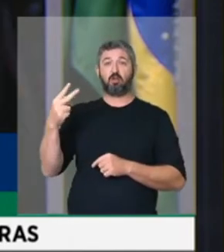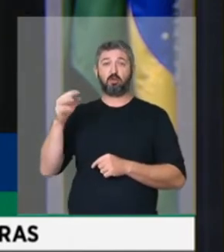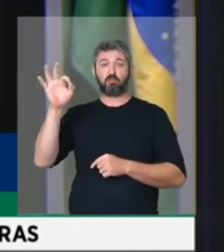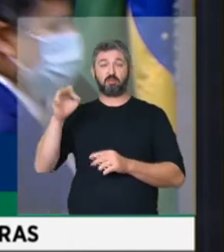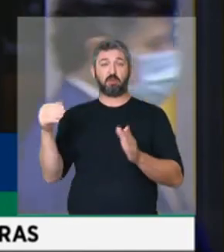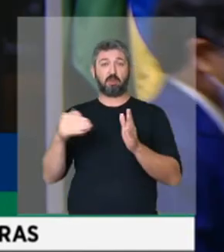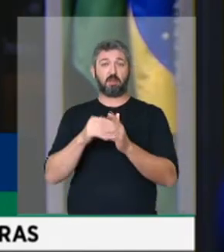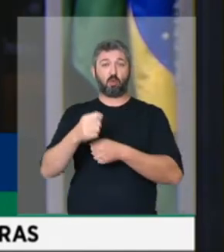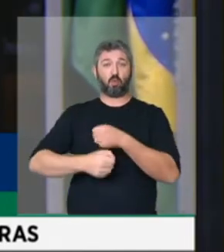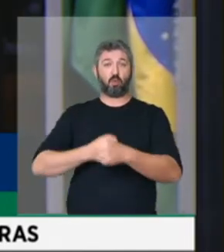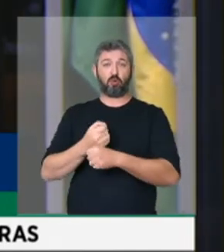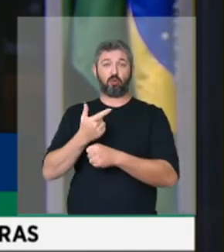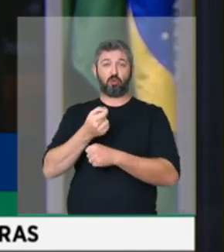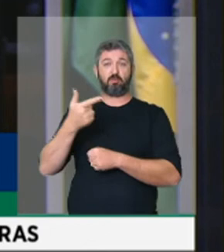ATINGIR 23 E 32% EM COM O 29.